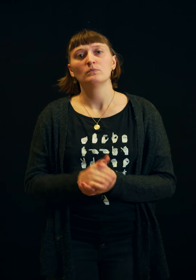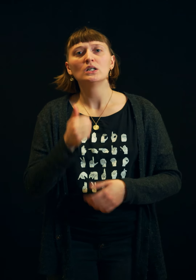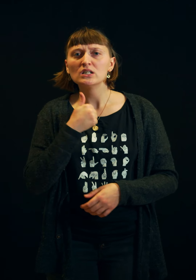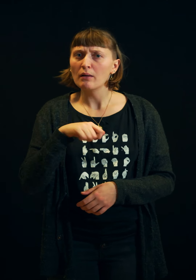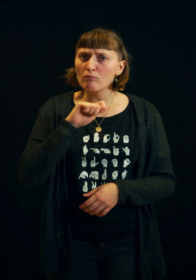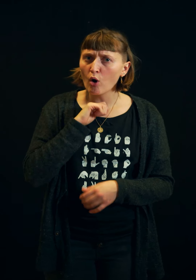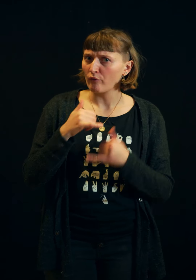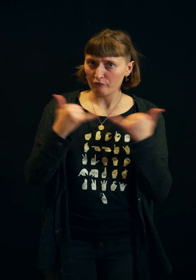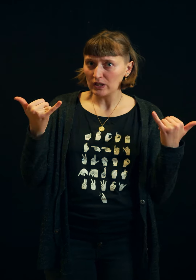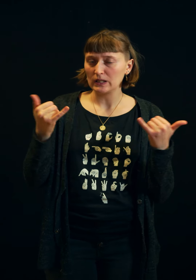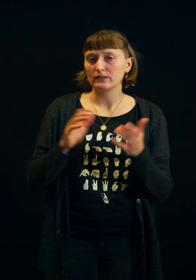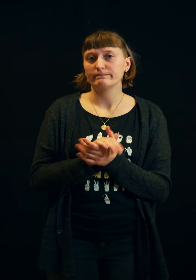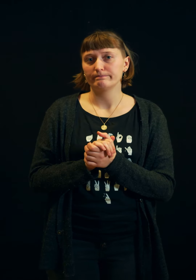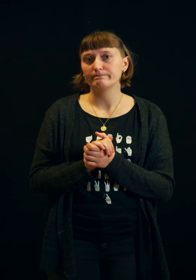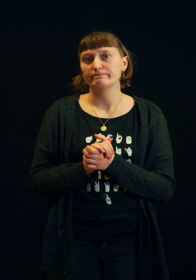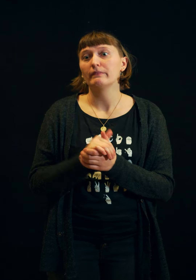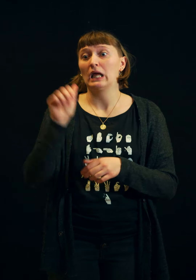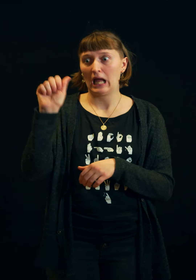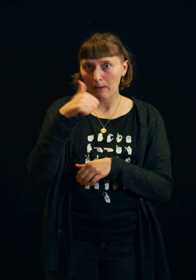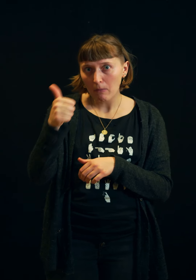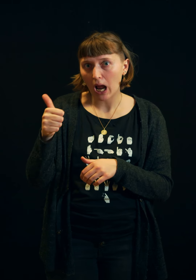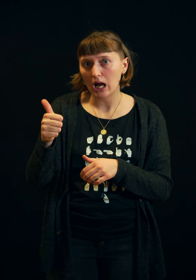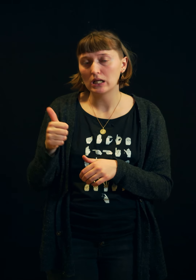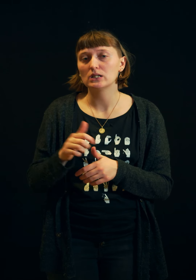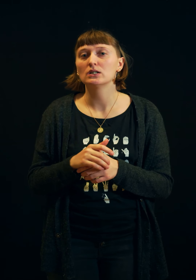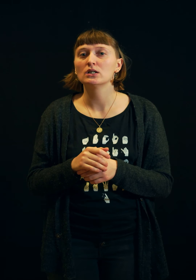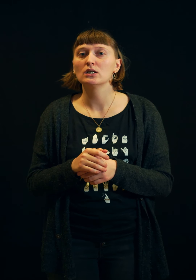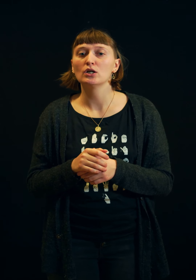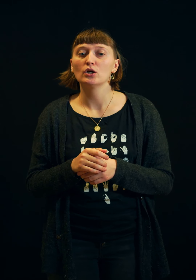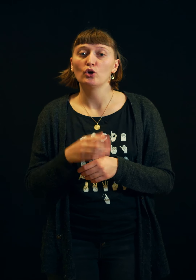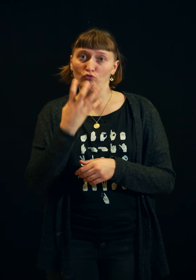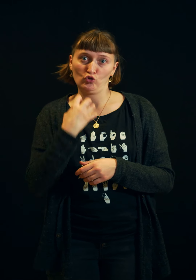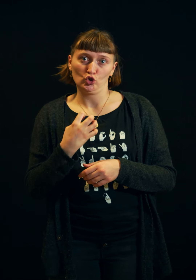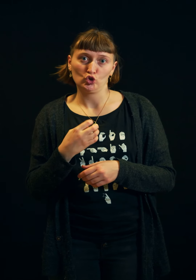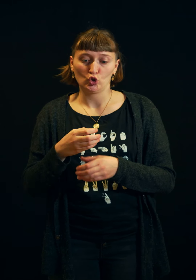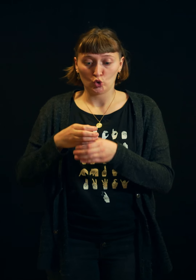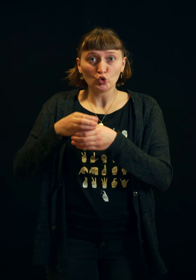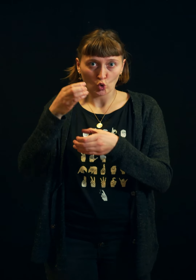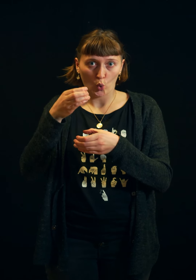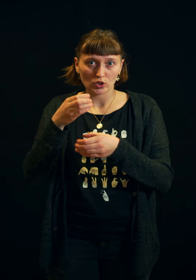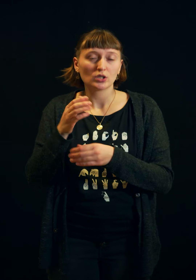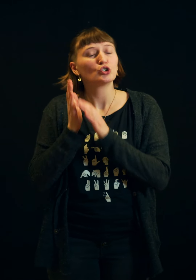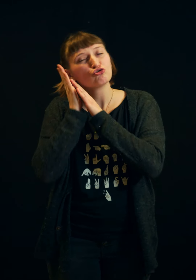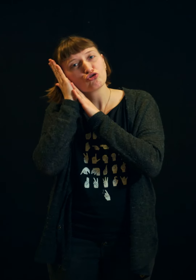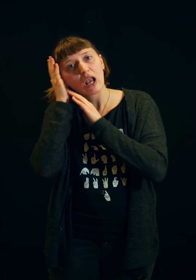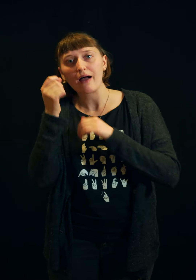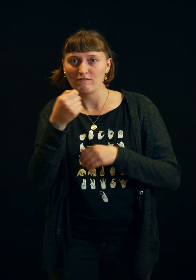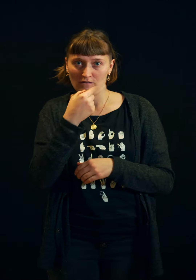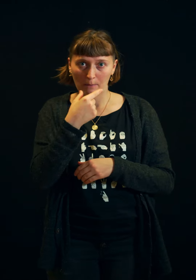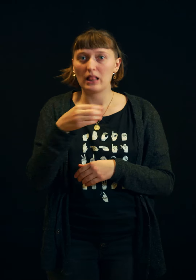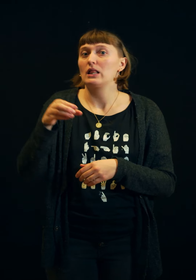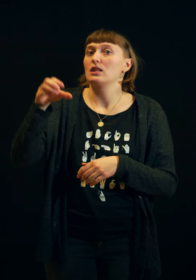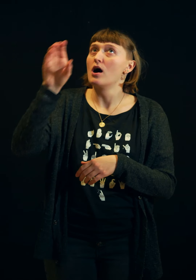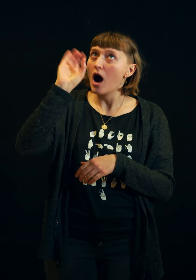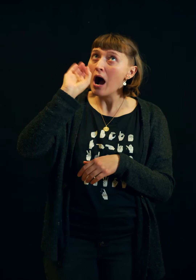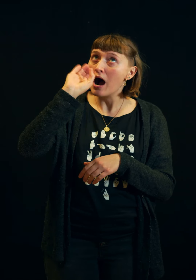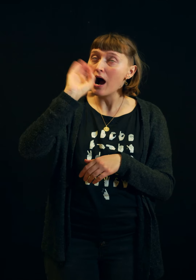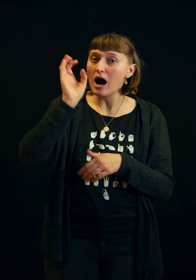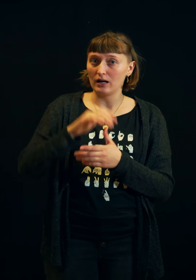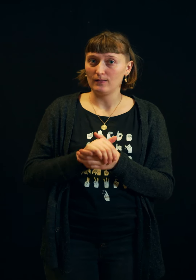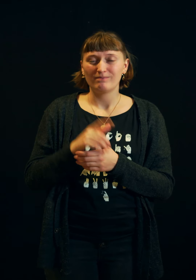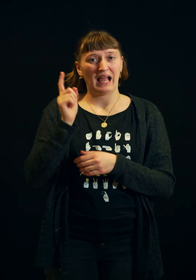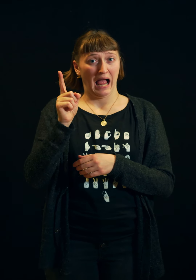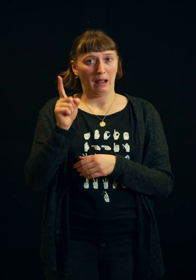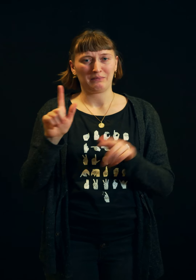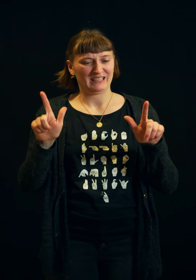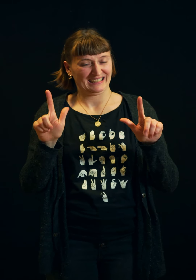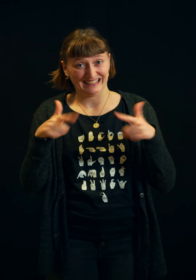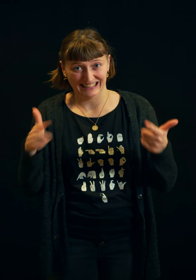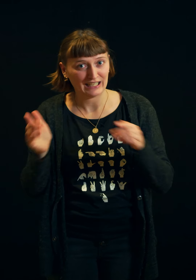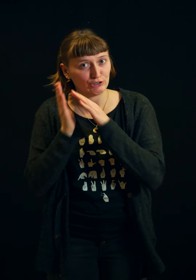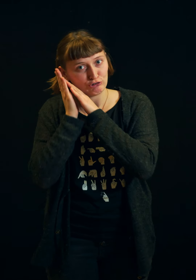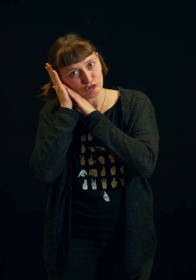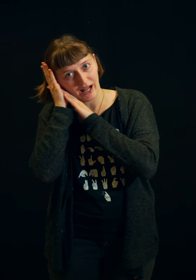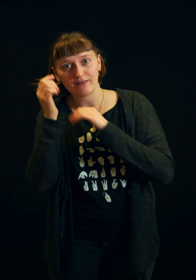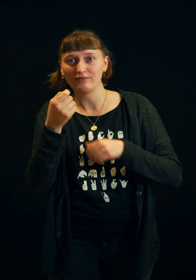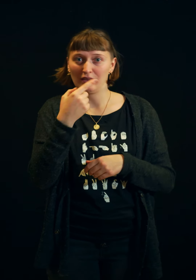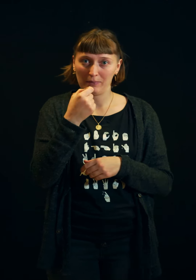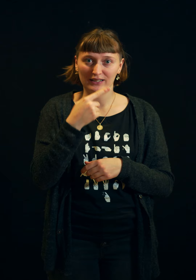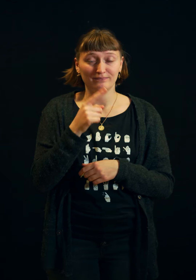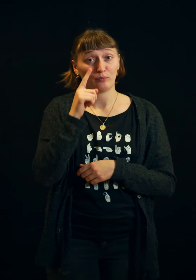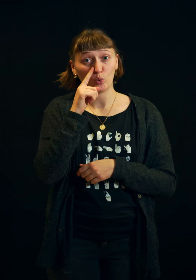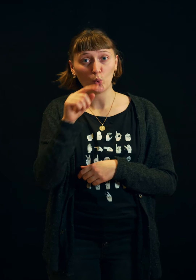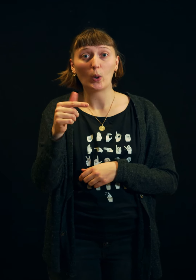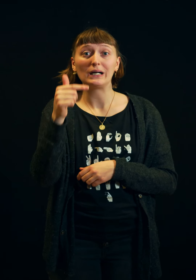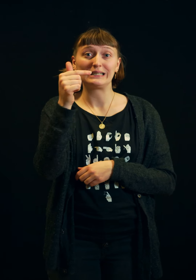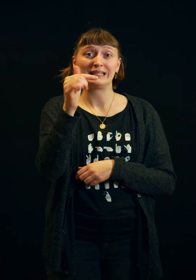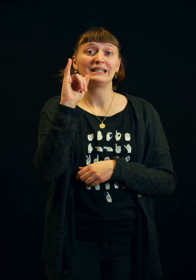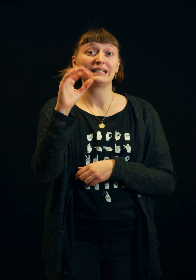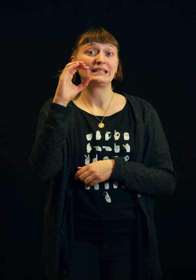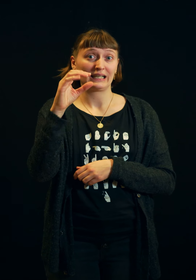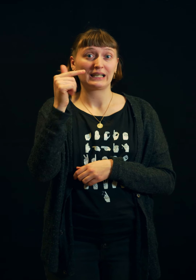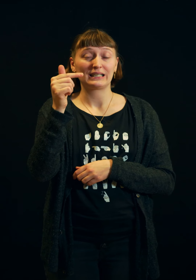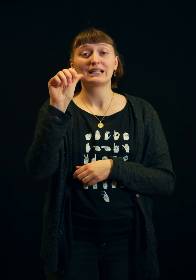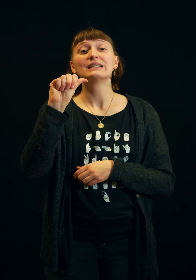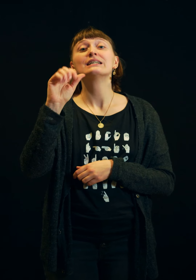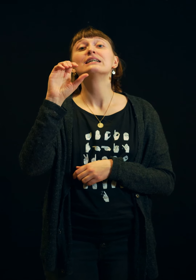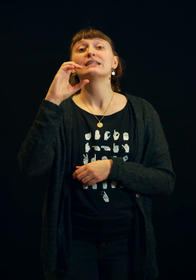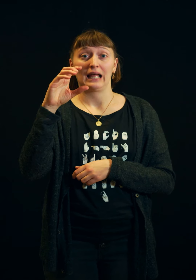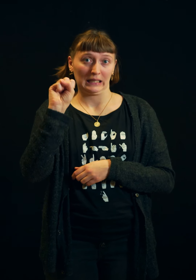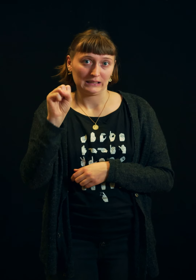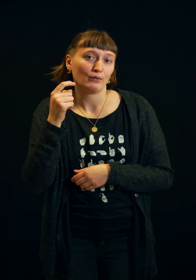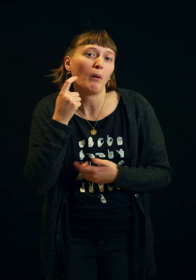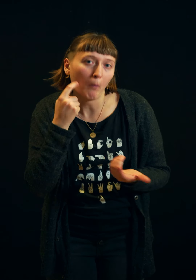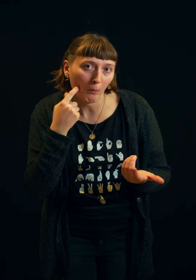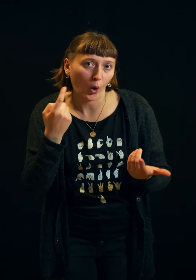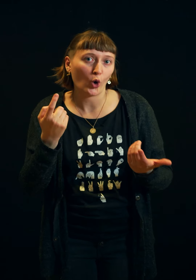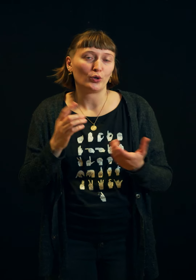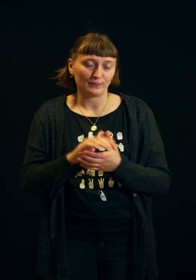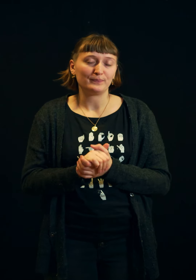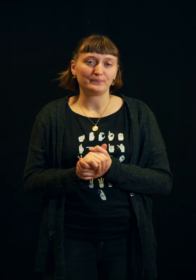Doch selbst dazu war der Knilch zu blöd, konnte stets über den Tag sich retten, schluckte eine ganze Packung Tic Tacs anstatt Schlaftabletten.